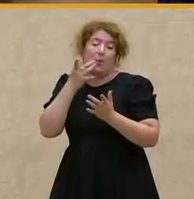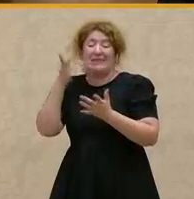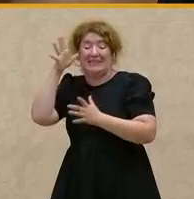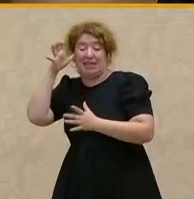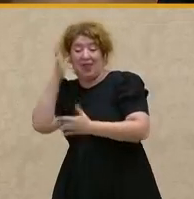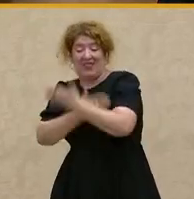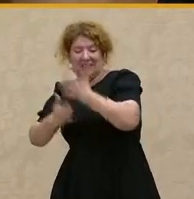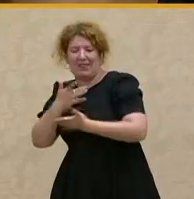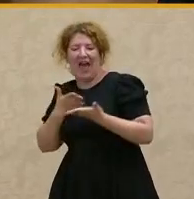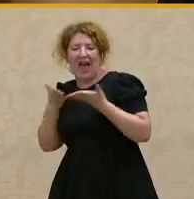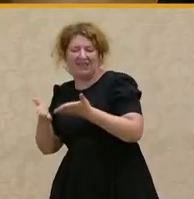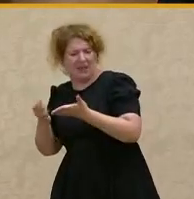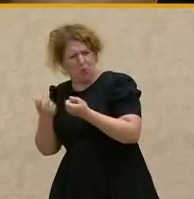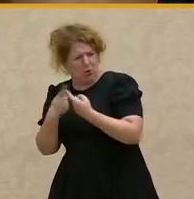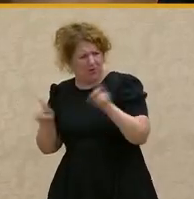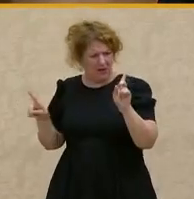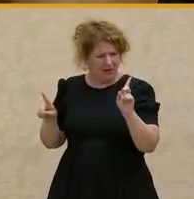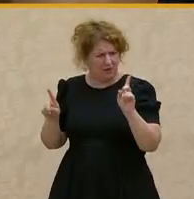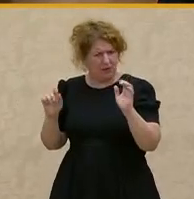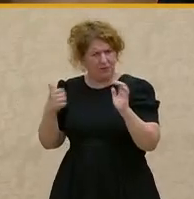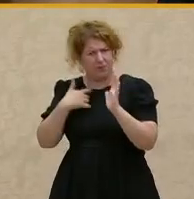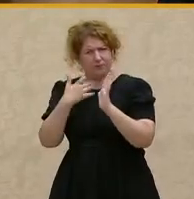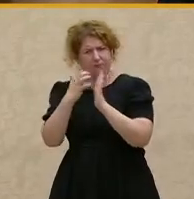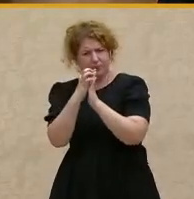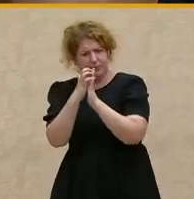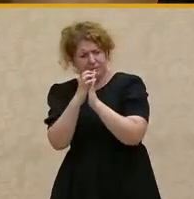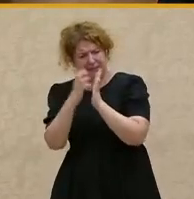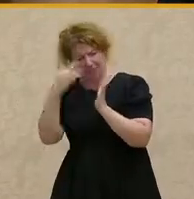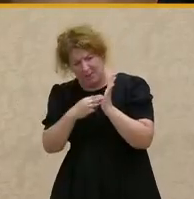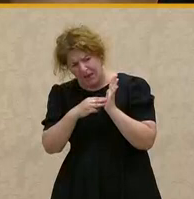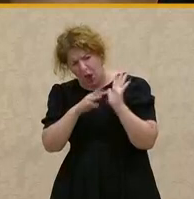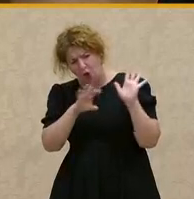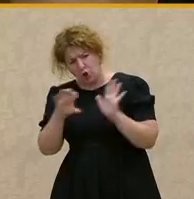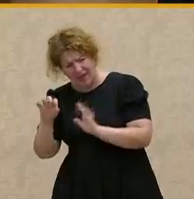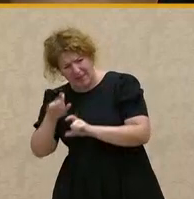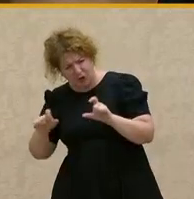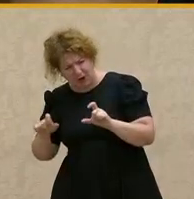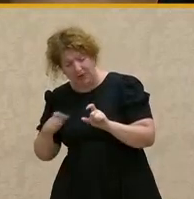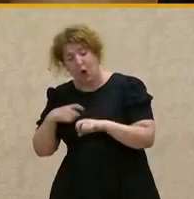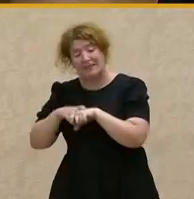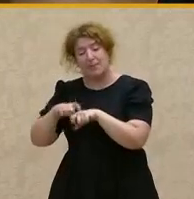y ya serían unas 3800 personas. Los del tipo 3, son casos con gran dependencia,